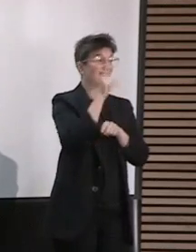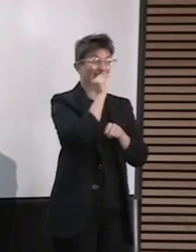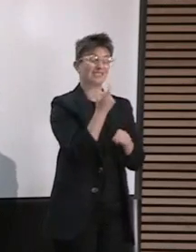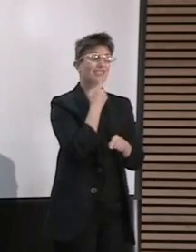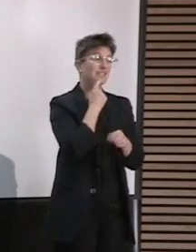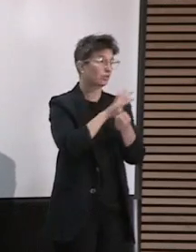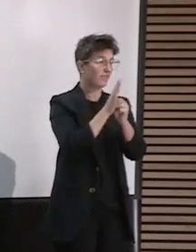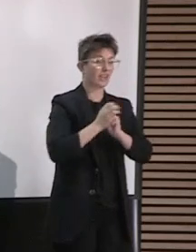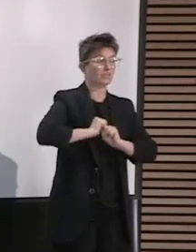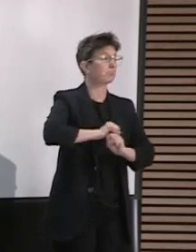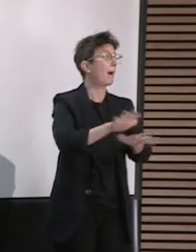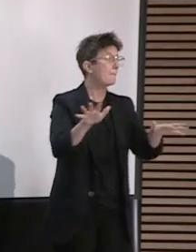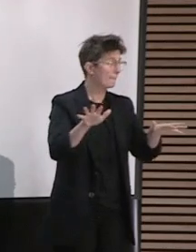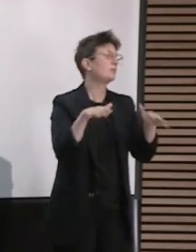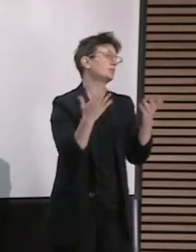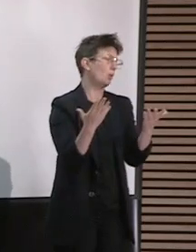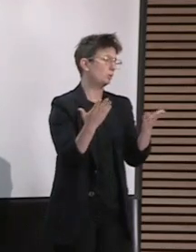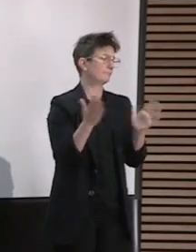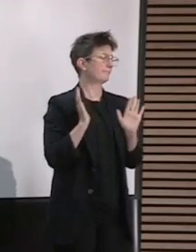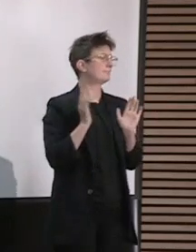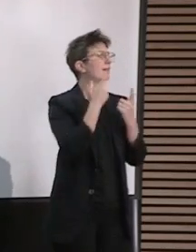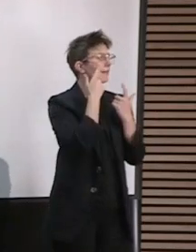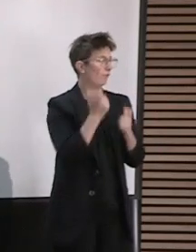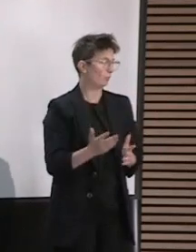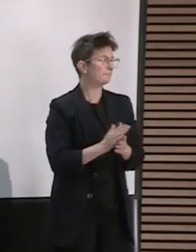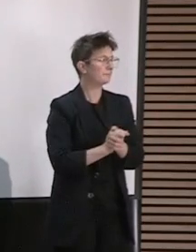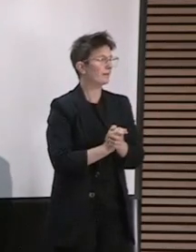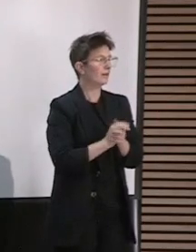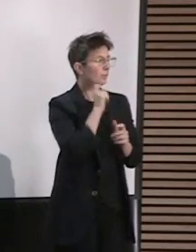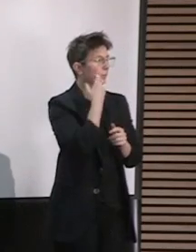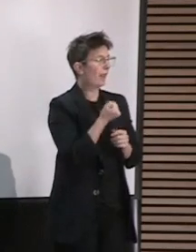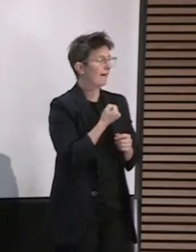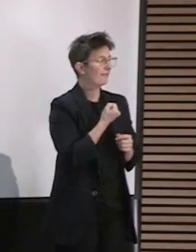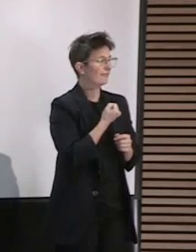whakapono-whakapono me nga mahi karakia, ranei hararei huritau me nga marena. Kua kite matou i